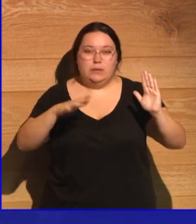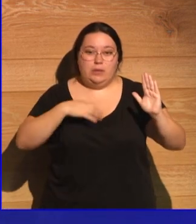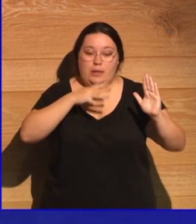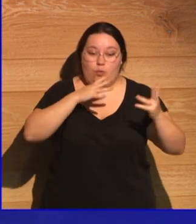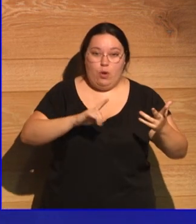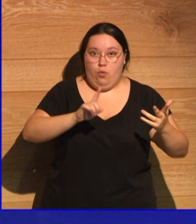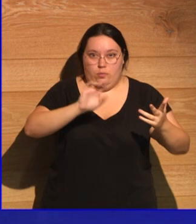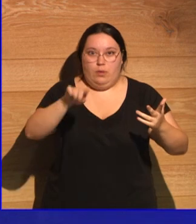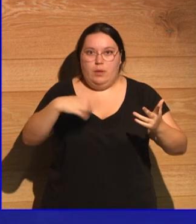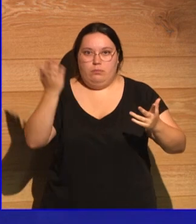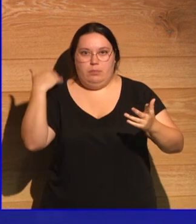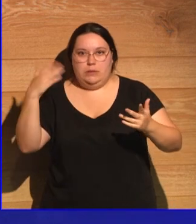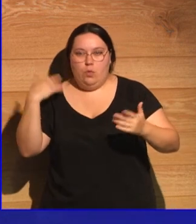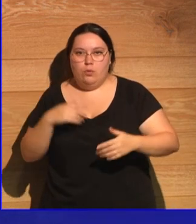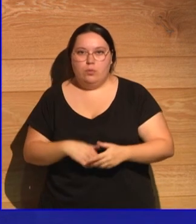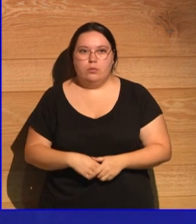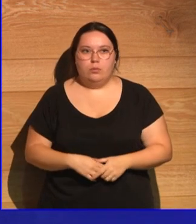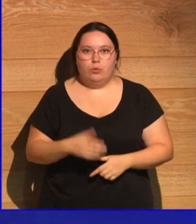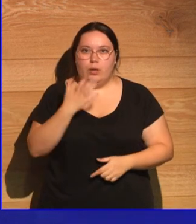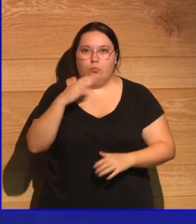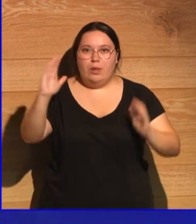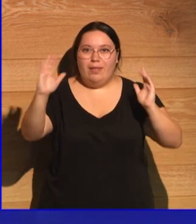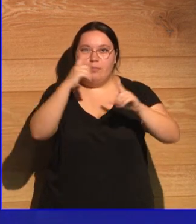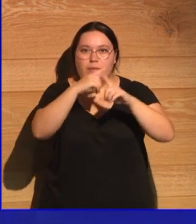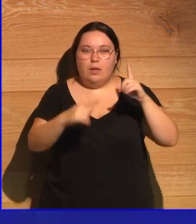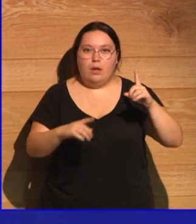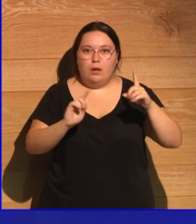Decía sido Pienso en la Edad Media, si ha sido para Dante así sitio para